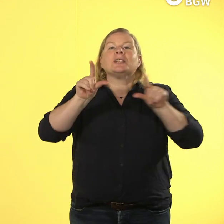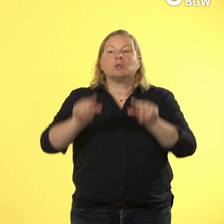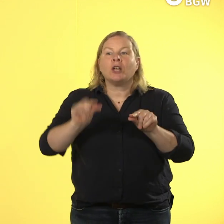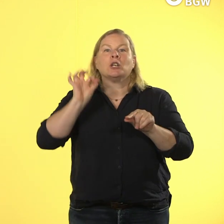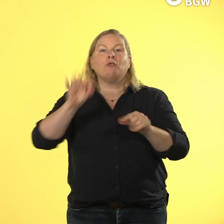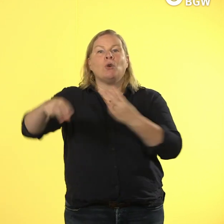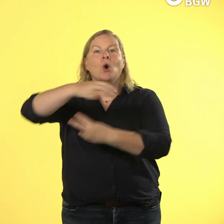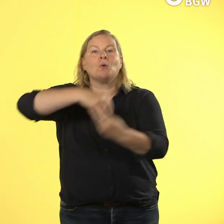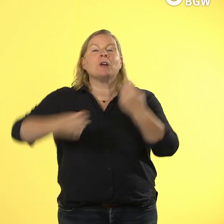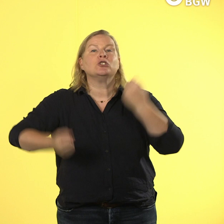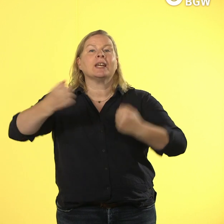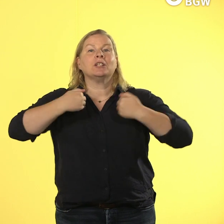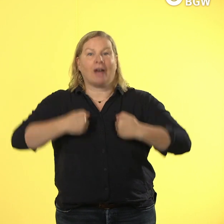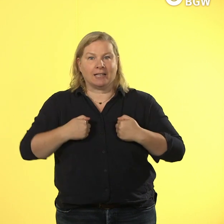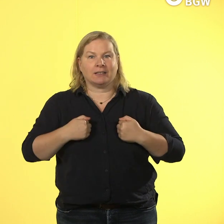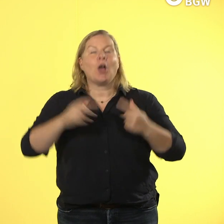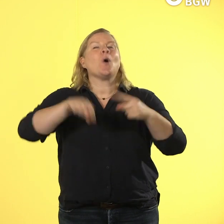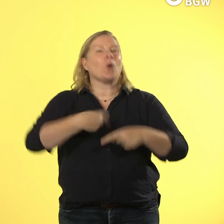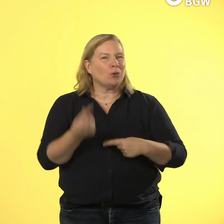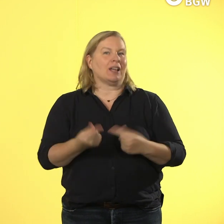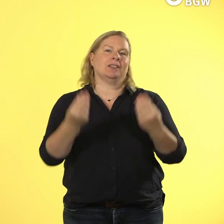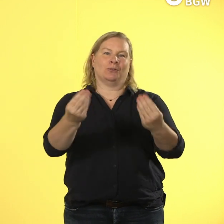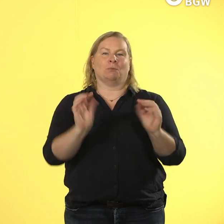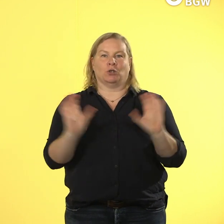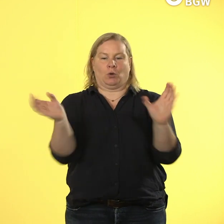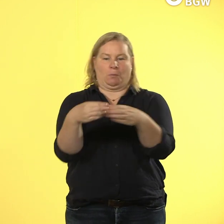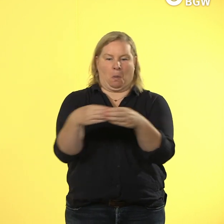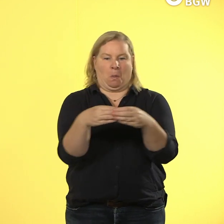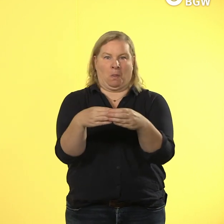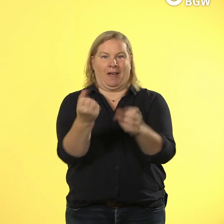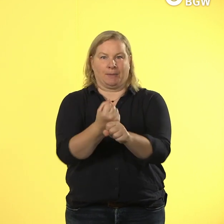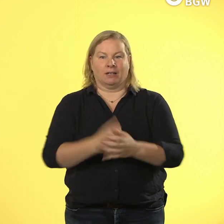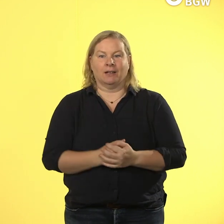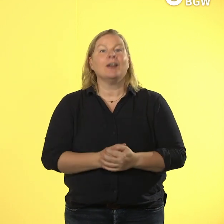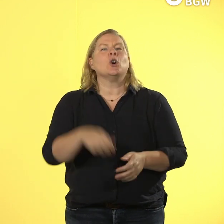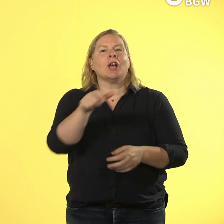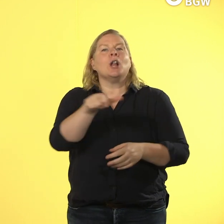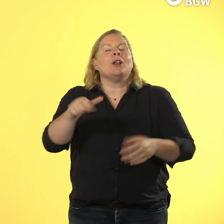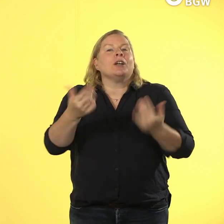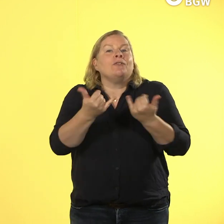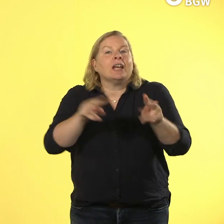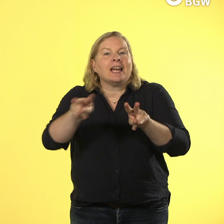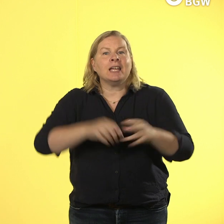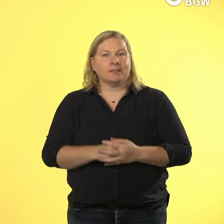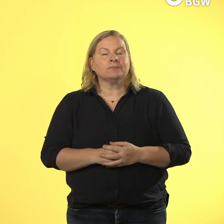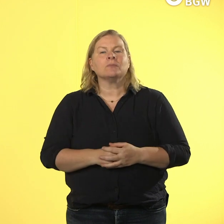Die lautet ungefähr so: Liebe Kolleginnen und Kollegen, erinnern Sie sich bitte in der Vergangenheit an eine Situation, wo jemand das Verhalten,